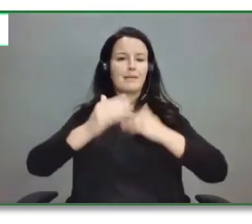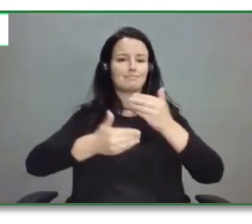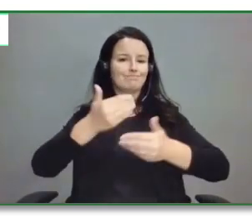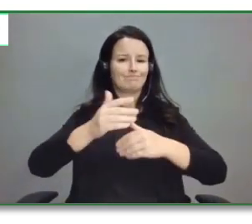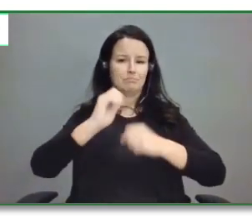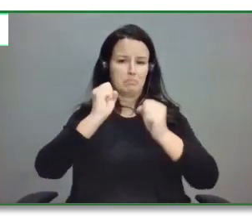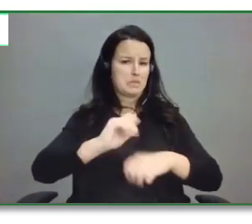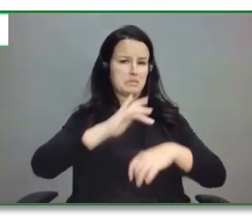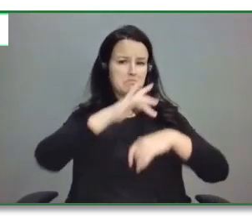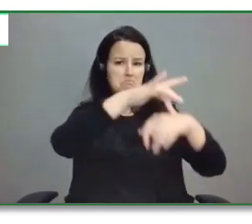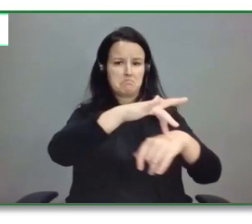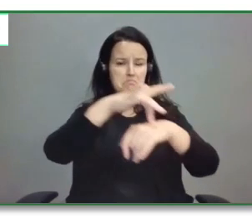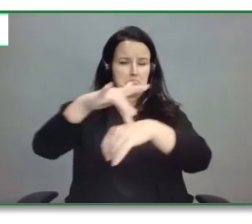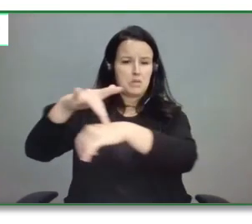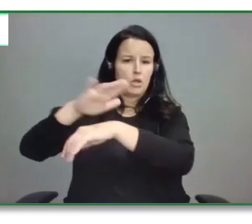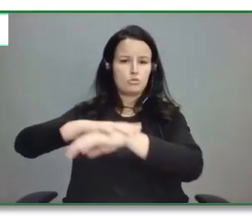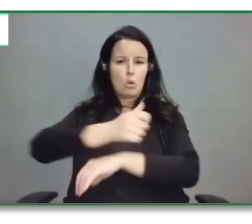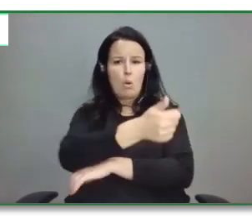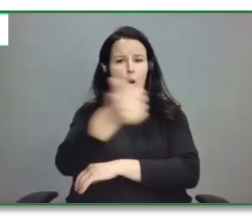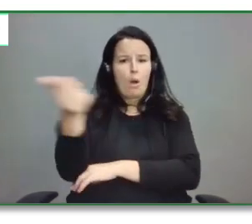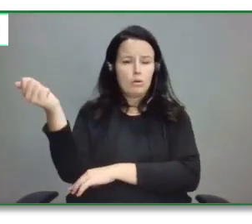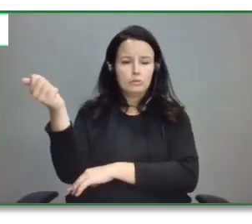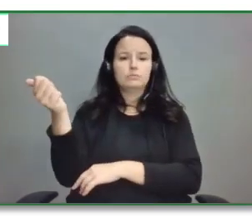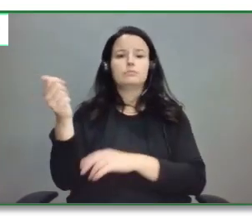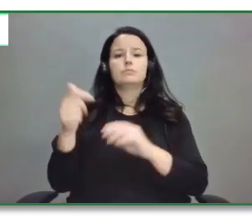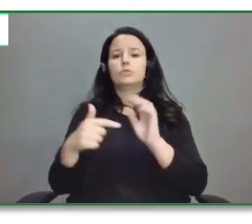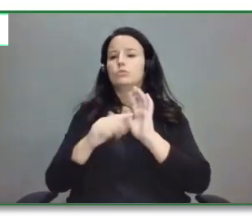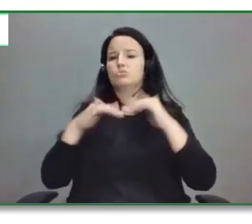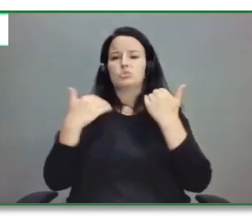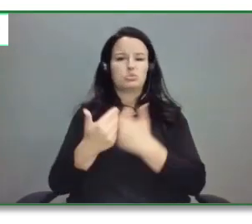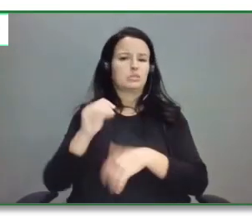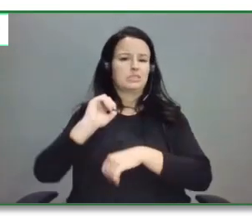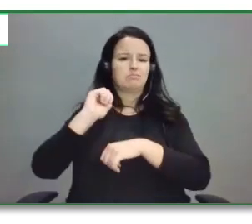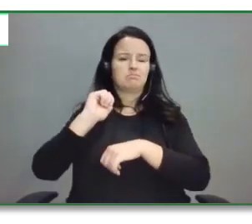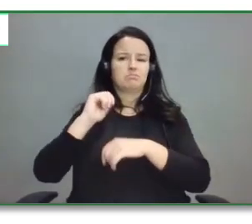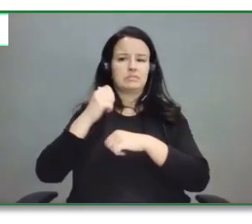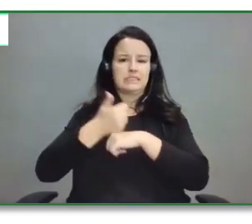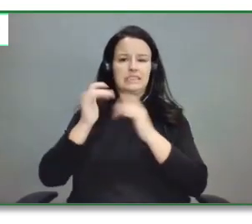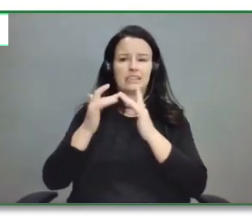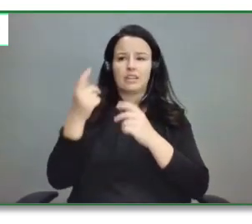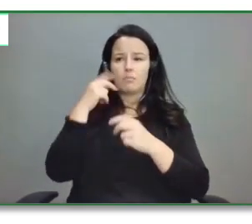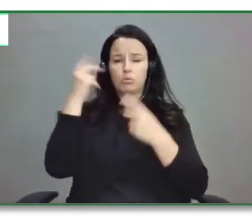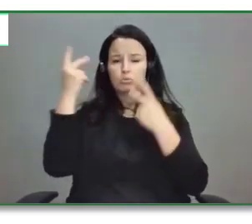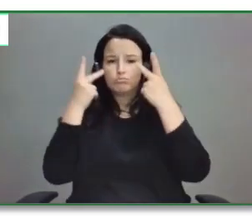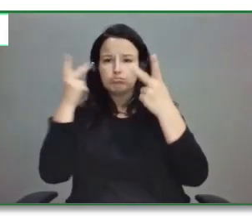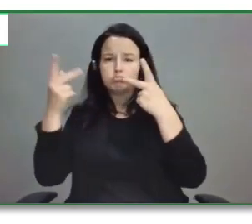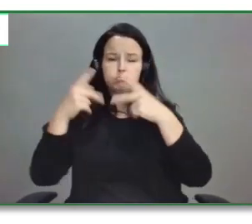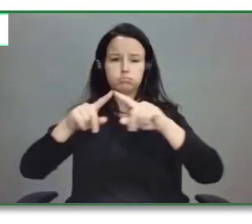pour tout ce qui est peut-être adapté à